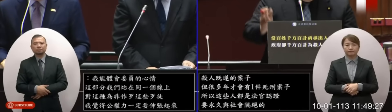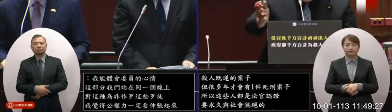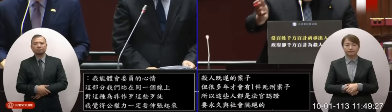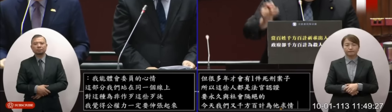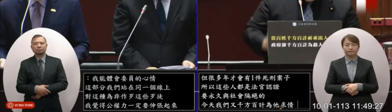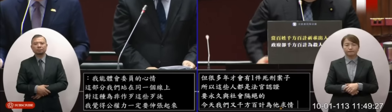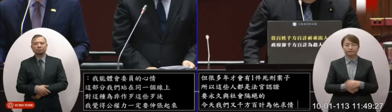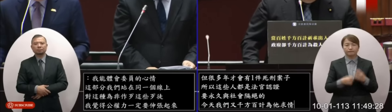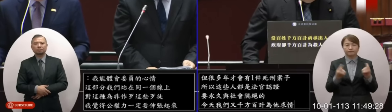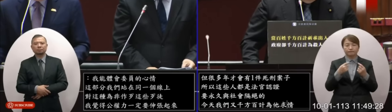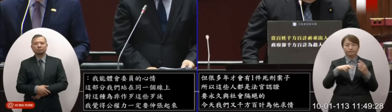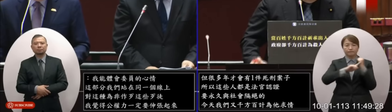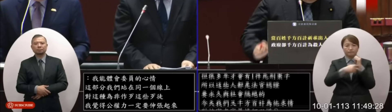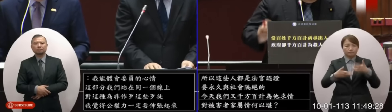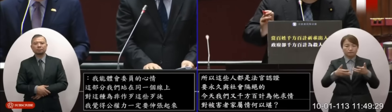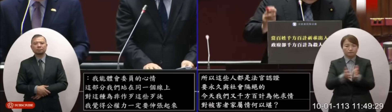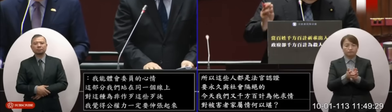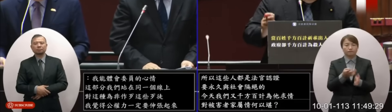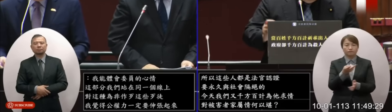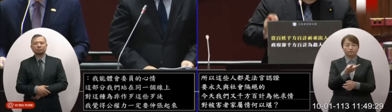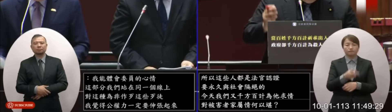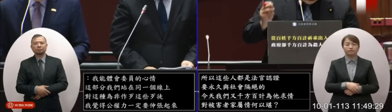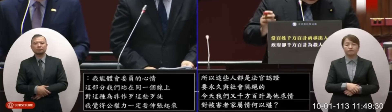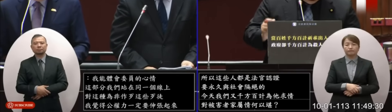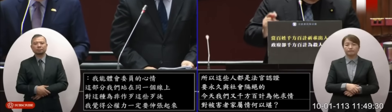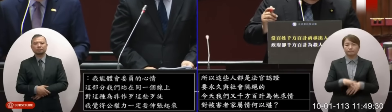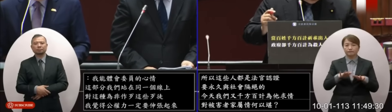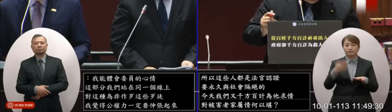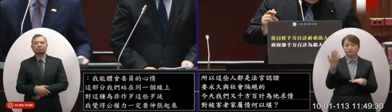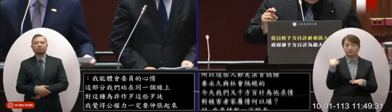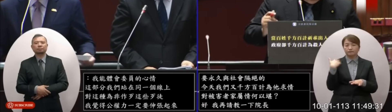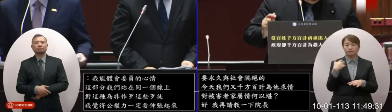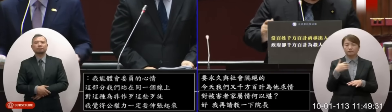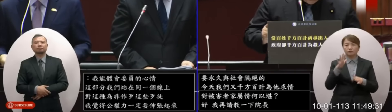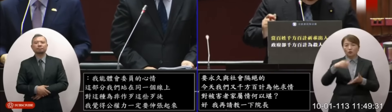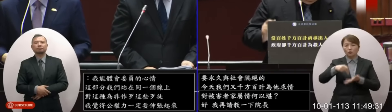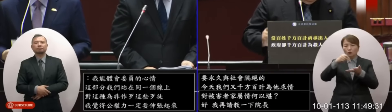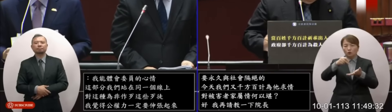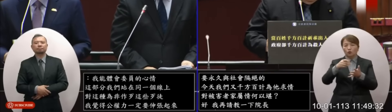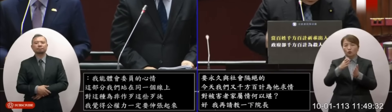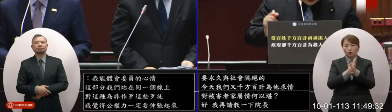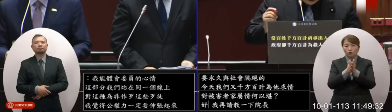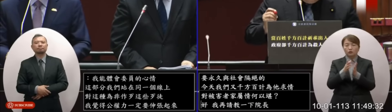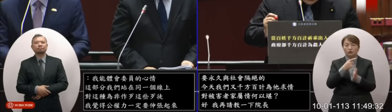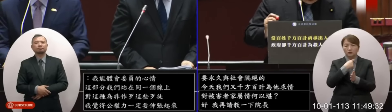還包括那個法務部長 我們其實在之前 我們就提出來要求說法